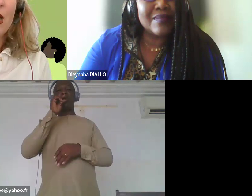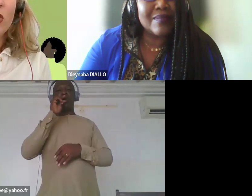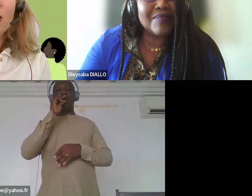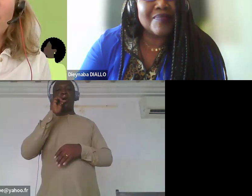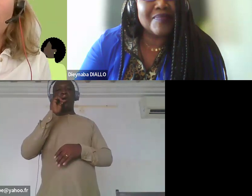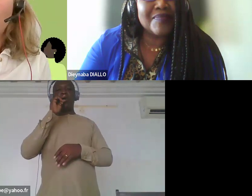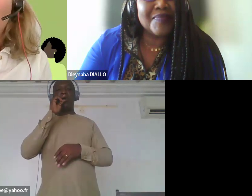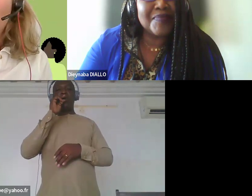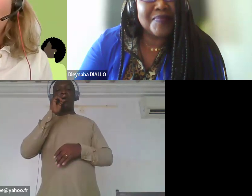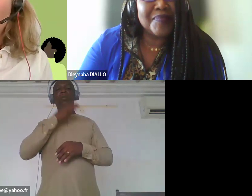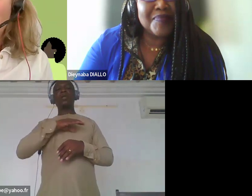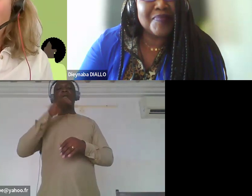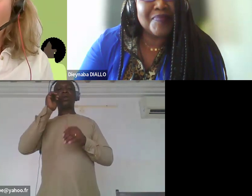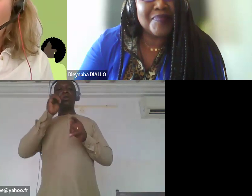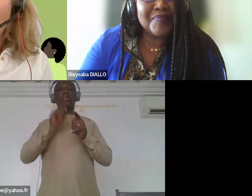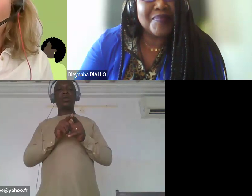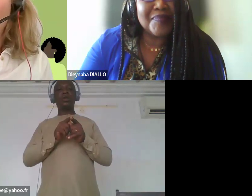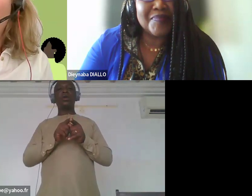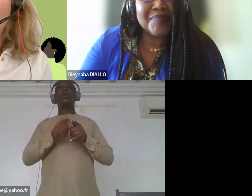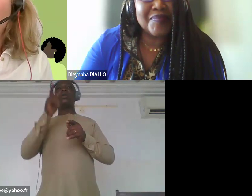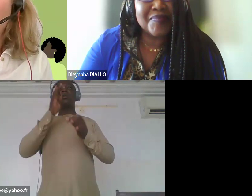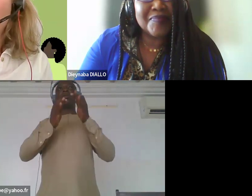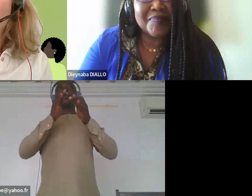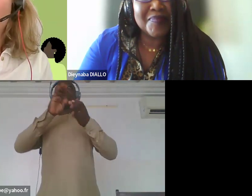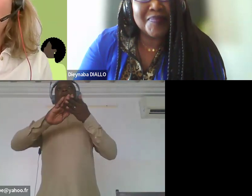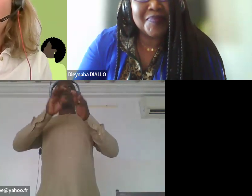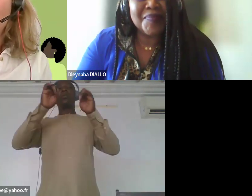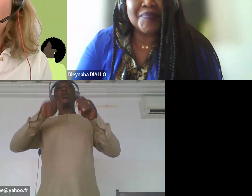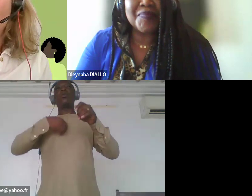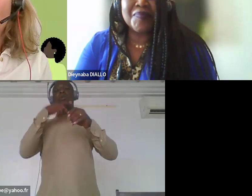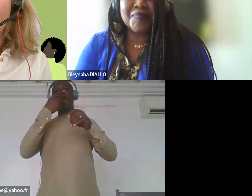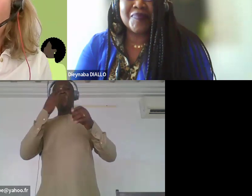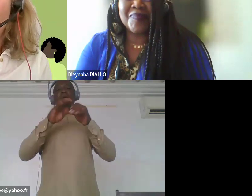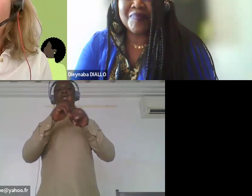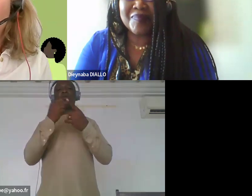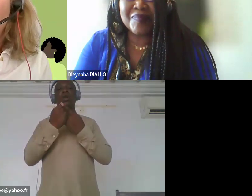chère sœur peux-tu s'il te plaît nous parler de la situation des femmes qui